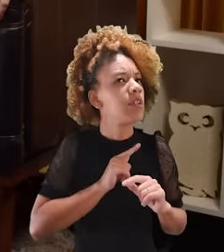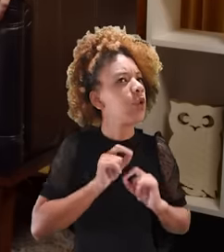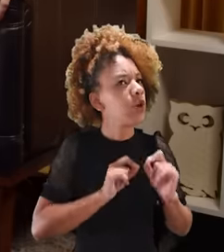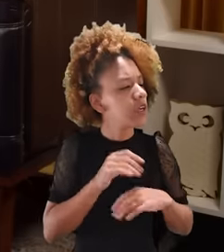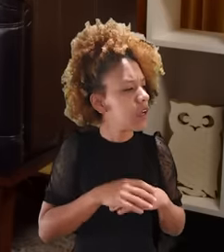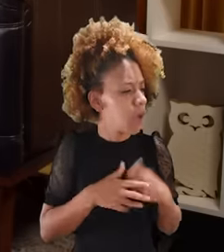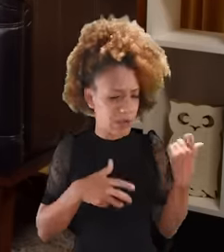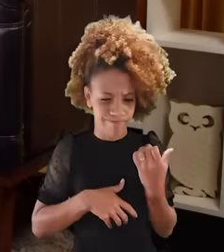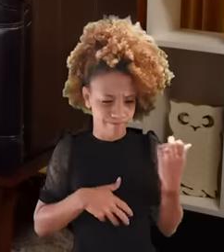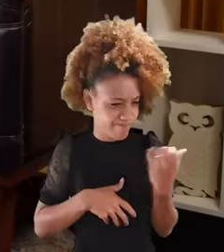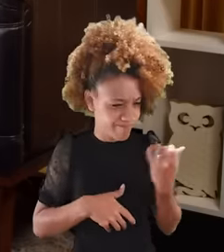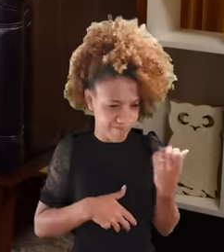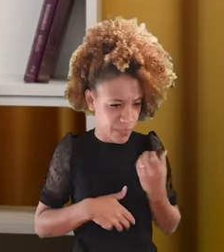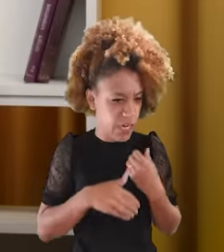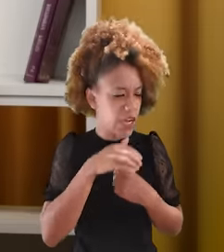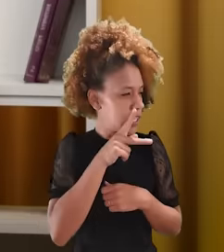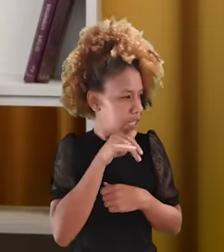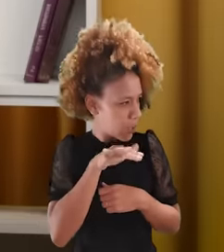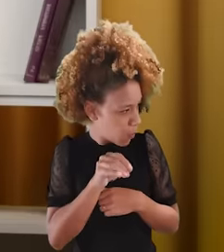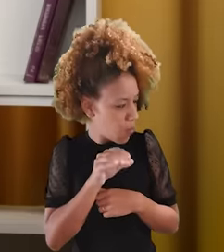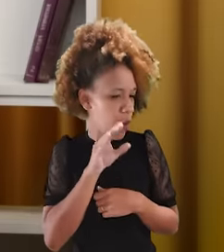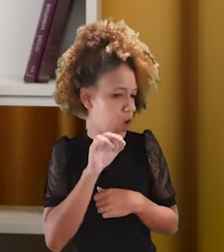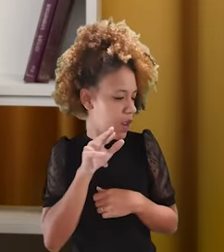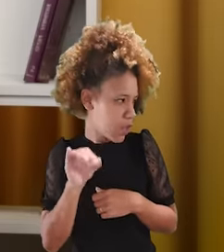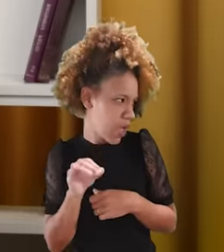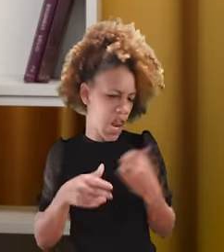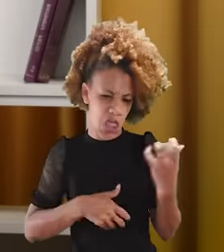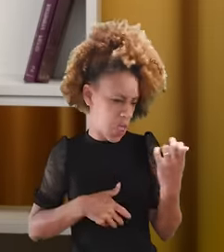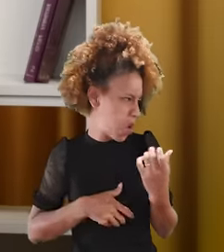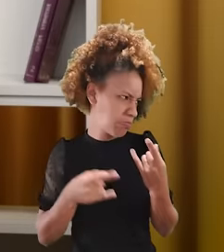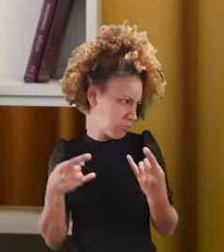maiores guitarristas do mundo Kiko Loreiro hoje toca no Mega então assim ele pegou o sonho dele